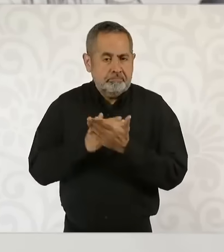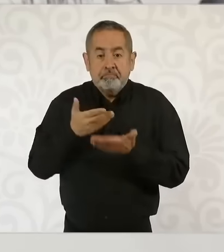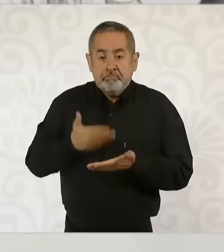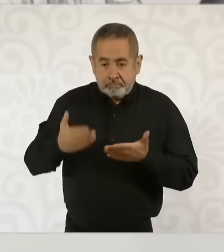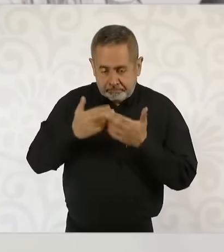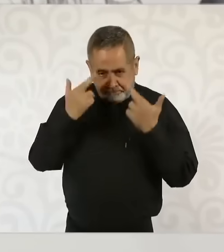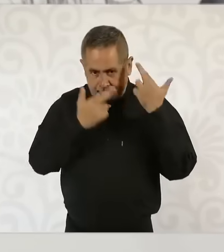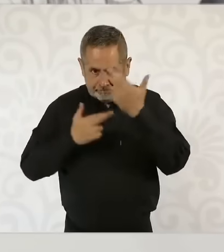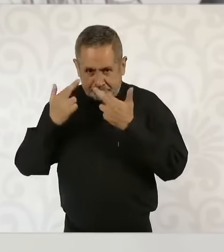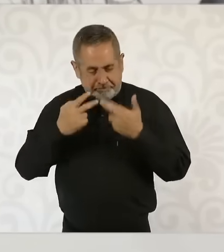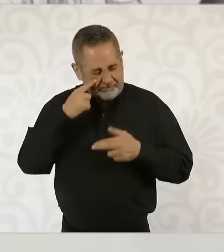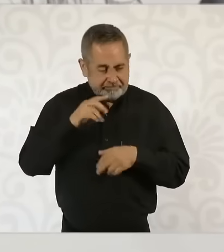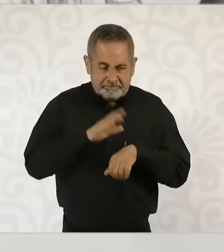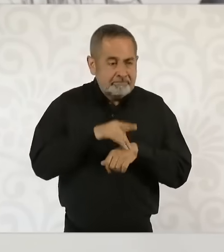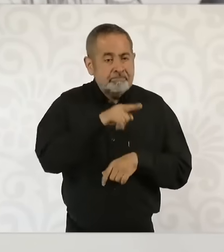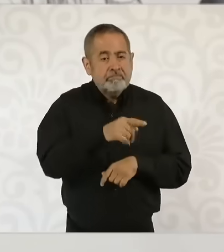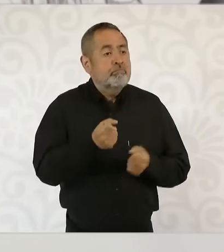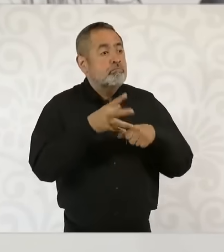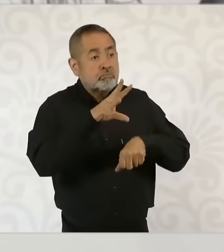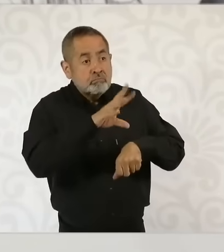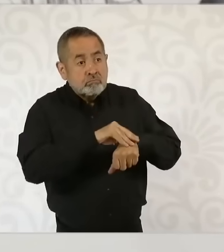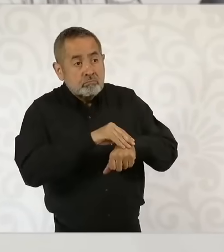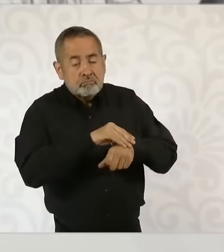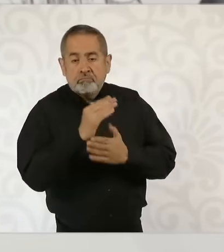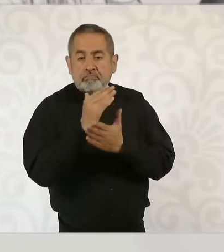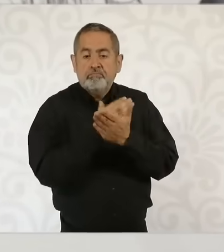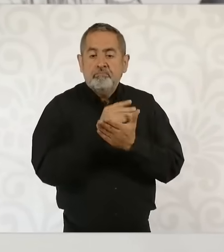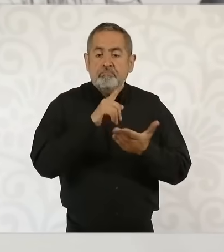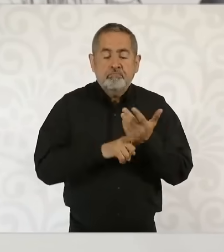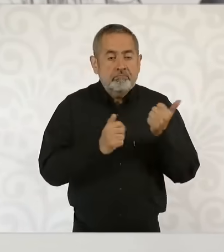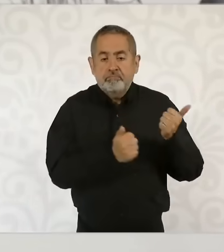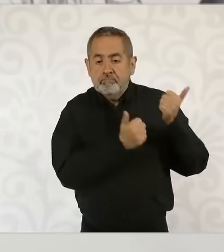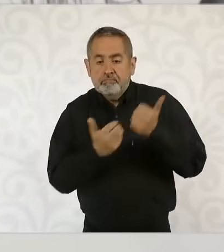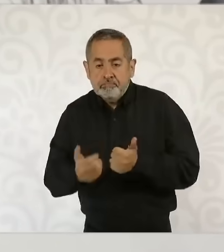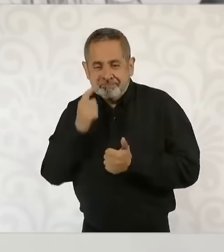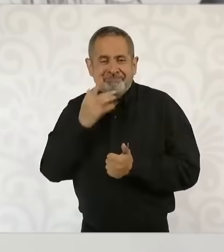revisión todavía mayor de aquellos que tienen permisos de importación de combustible, de